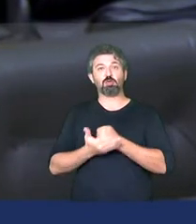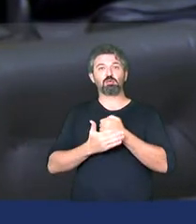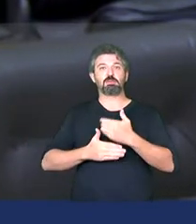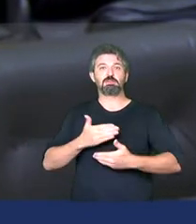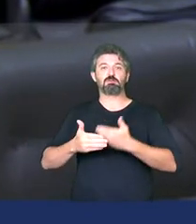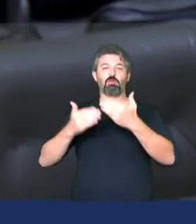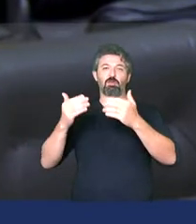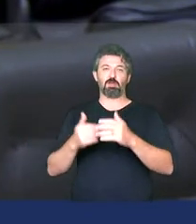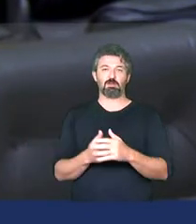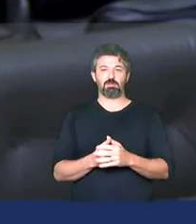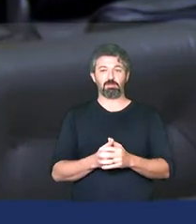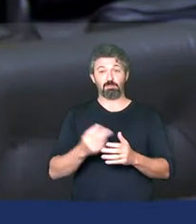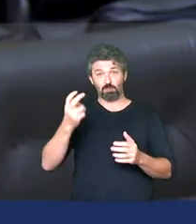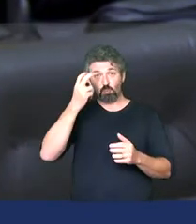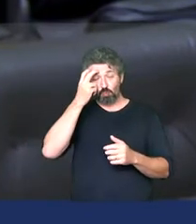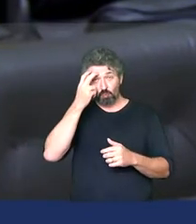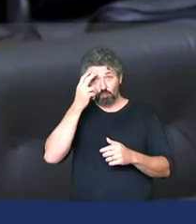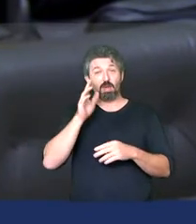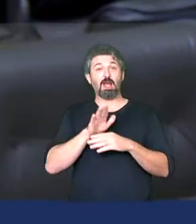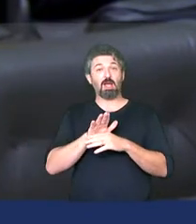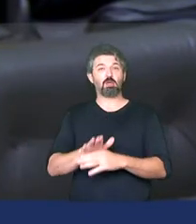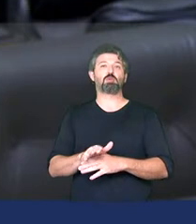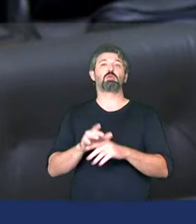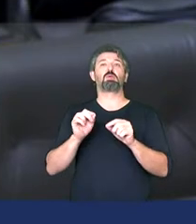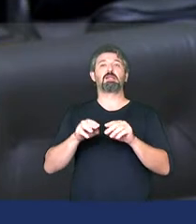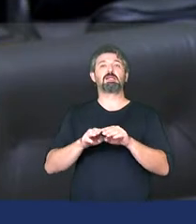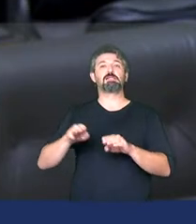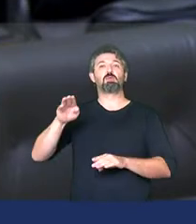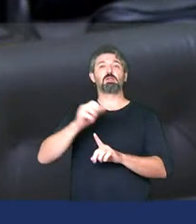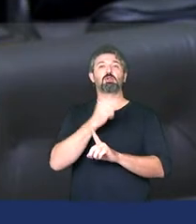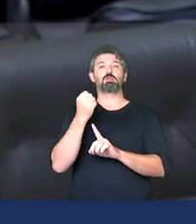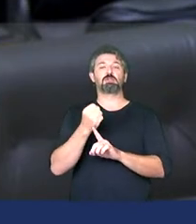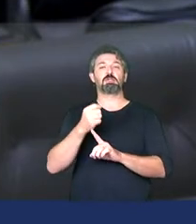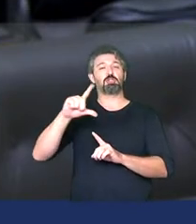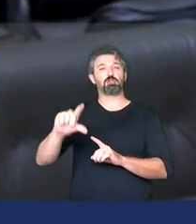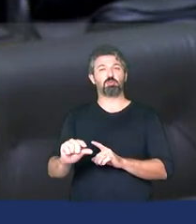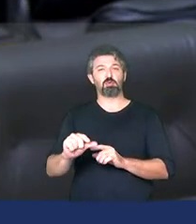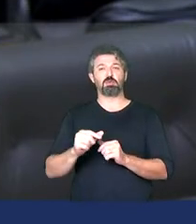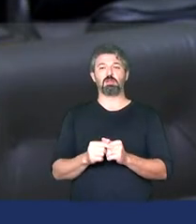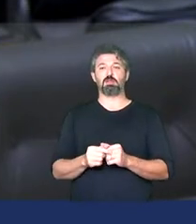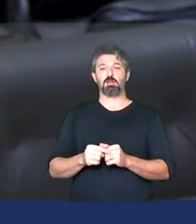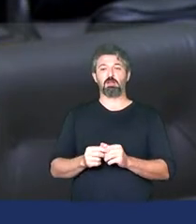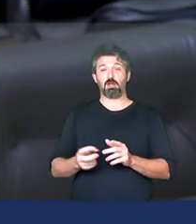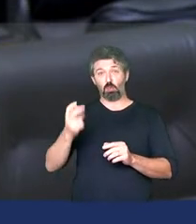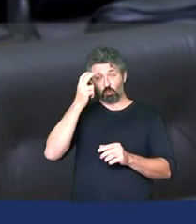FINANCIAMENTO PERMANENTE PARA A CULTURA NO BRASIL, A CULTURA VAI AJUDAR A DESENVOLVER A CULTURA VAI AJUDAR A TIRAR AS